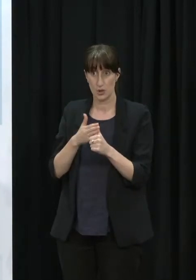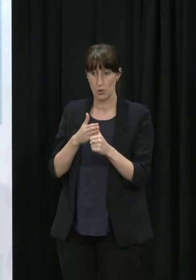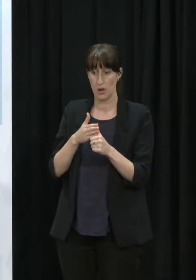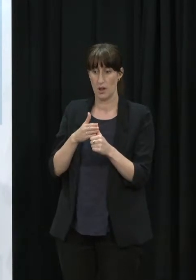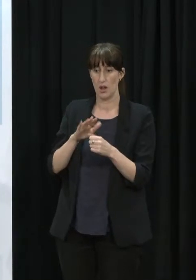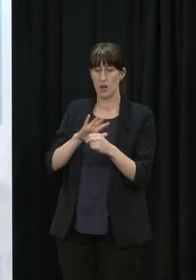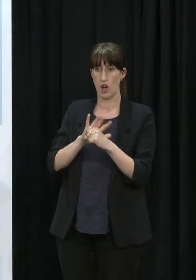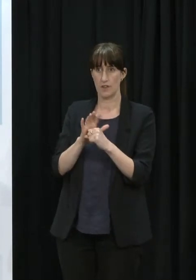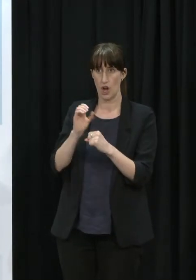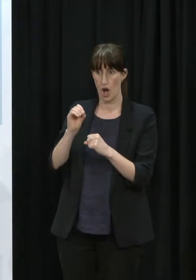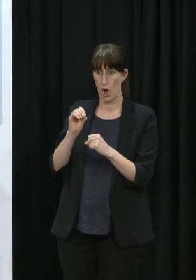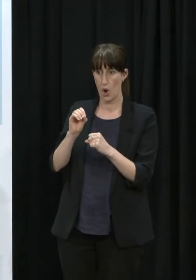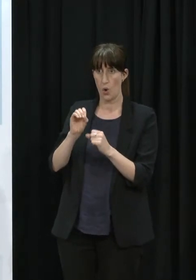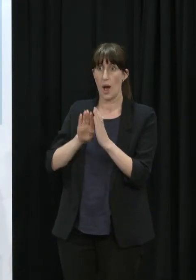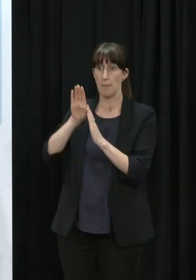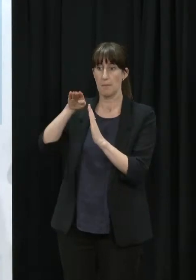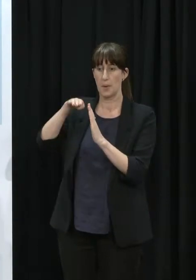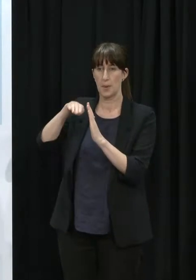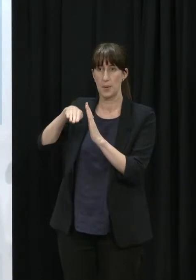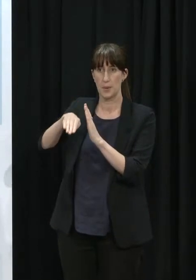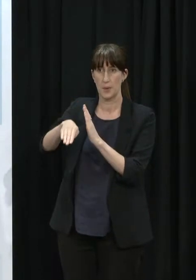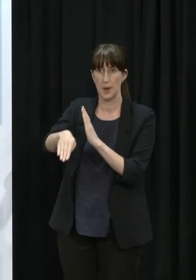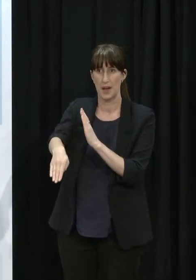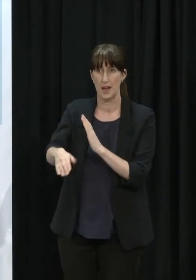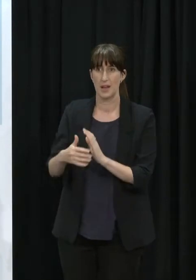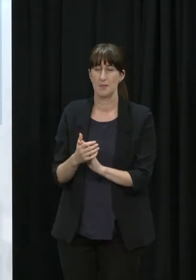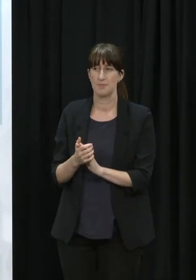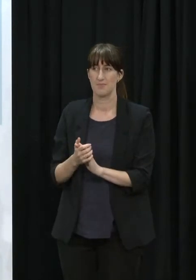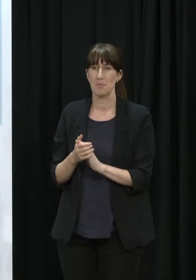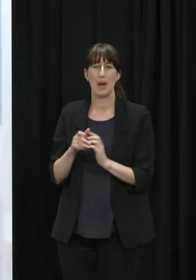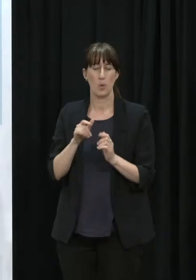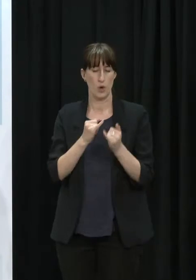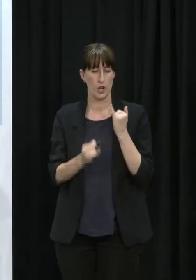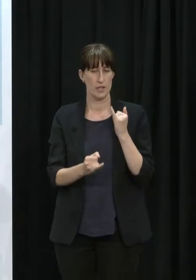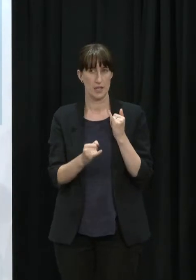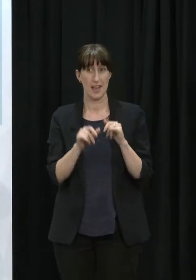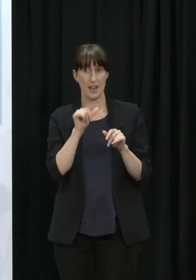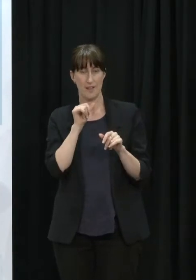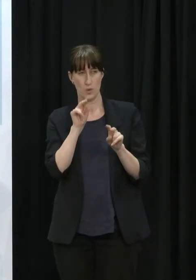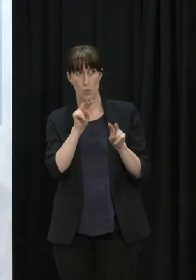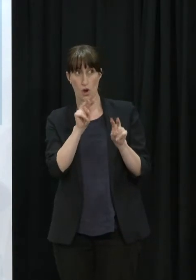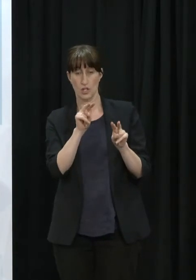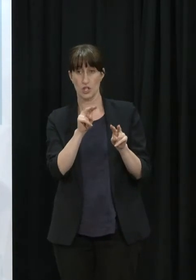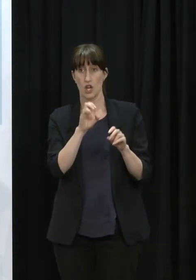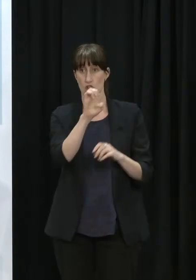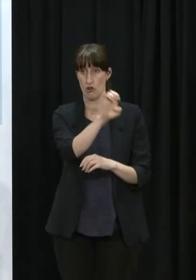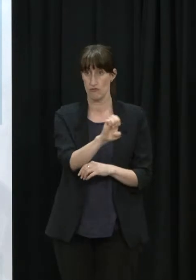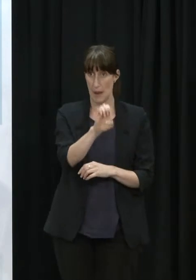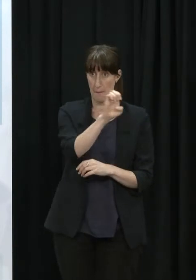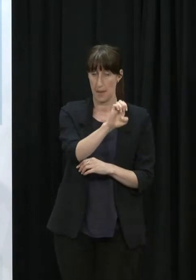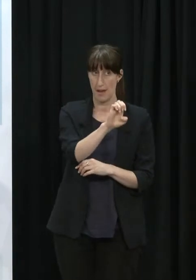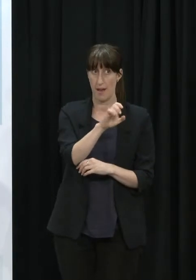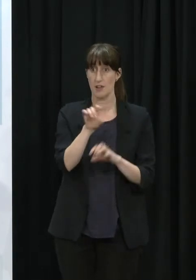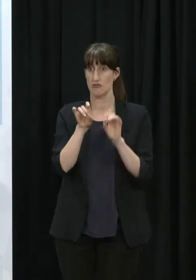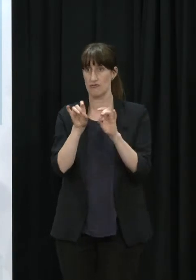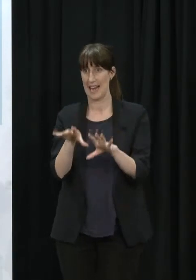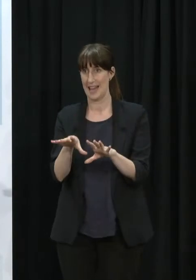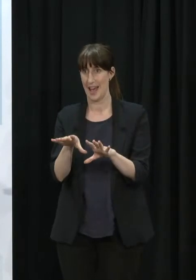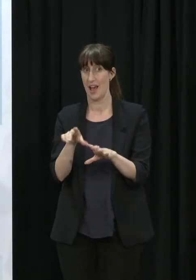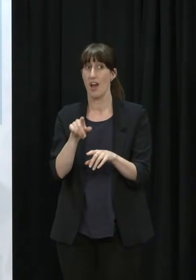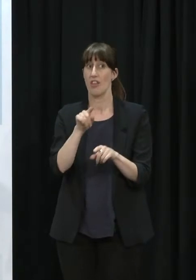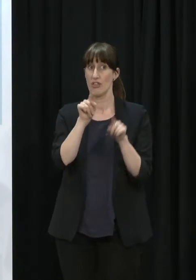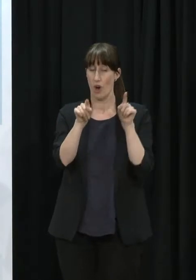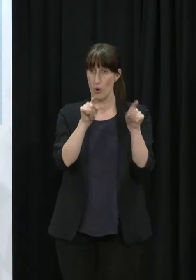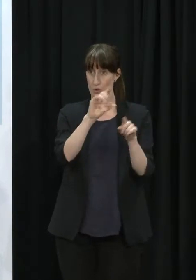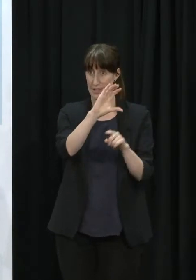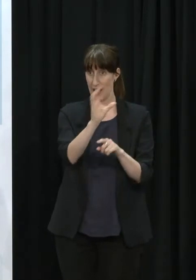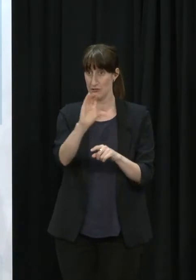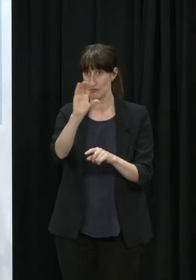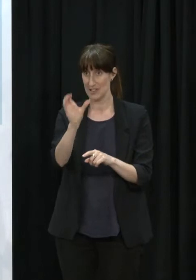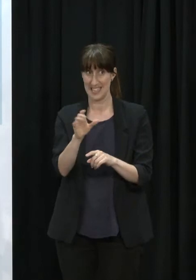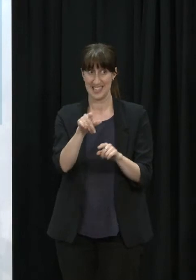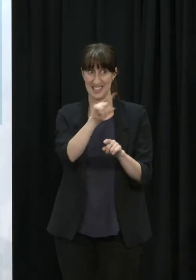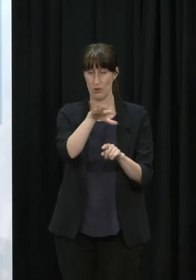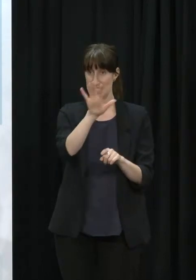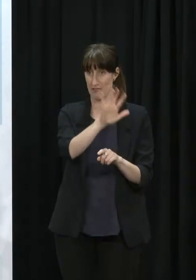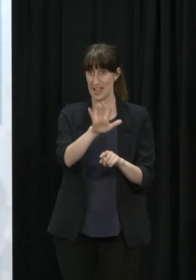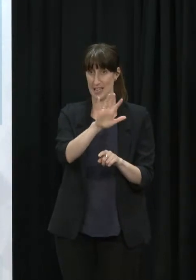te kano kano ka mutu tera. Ki